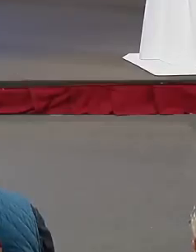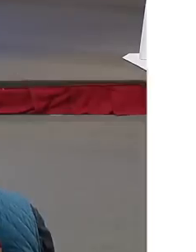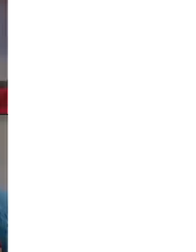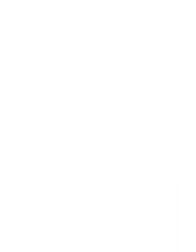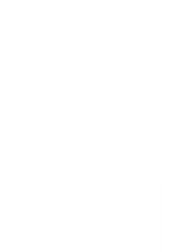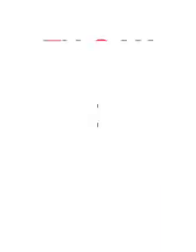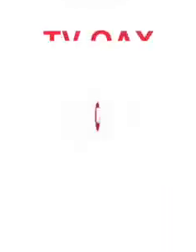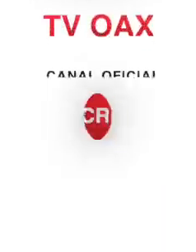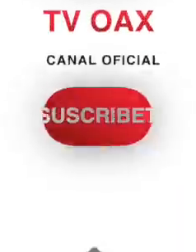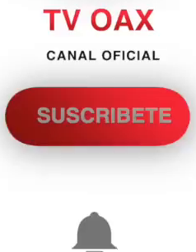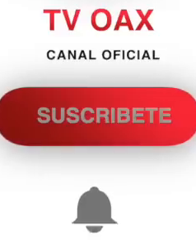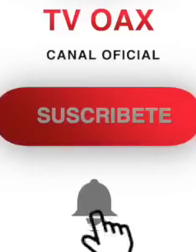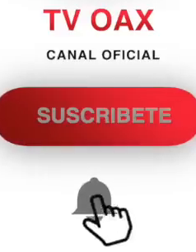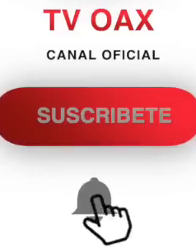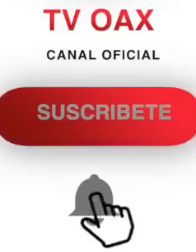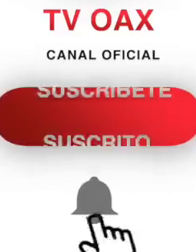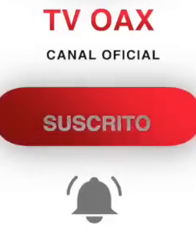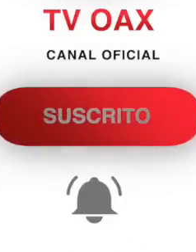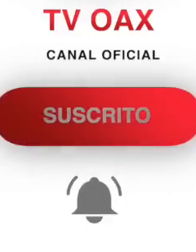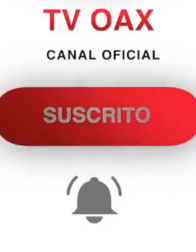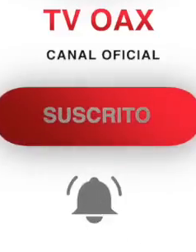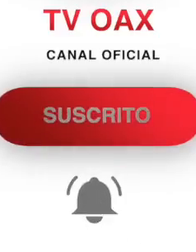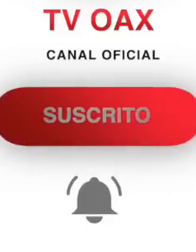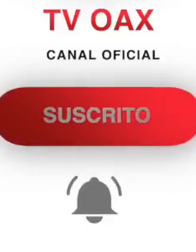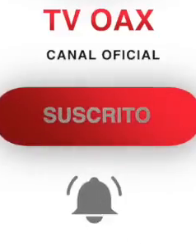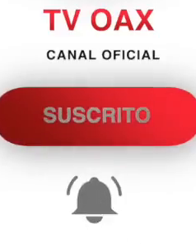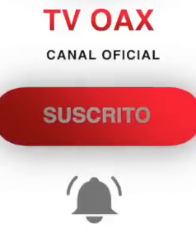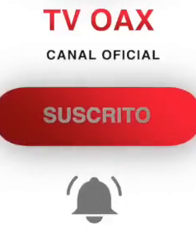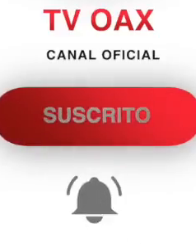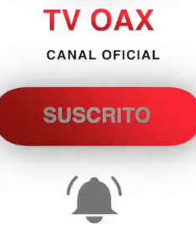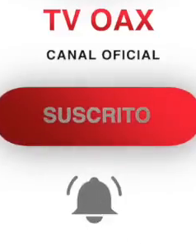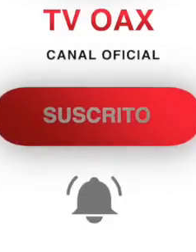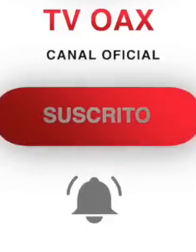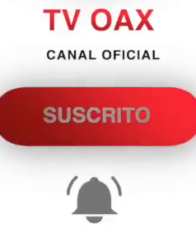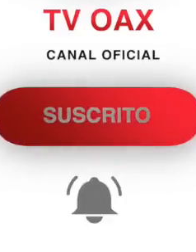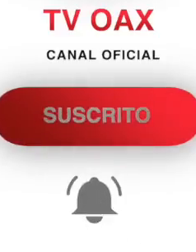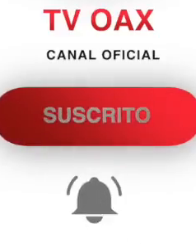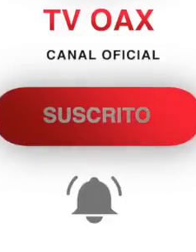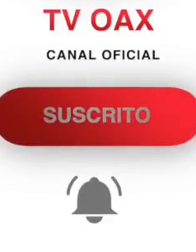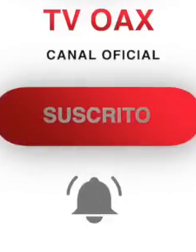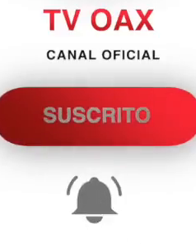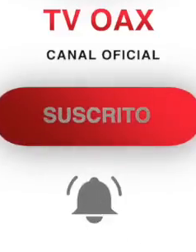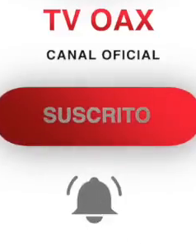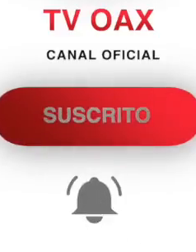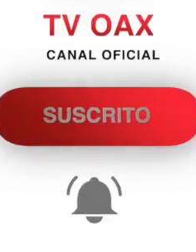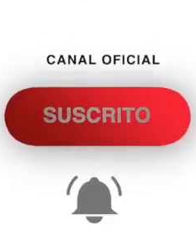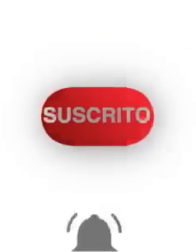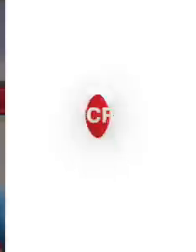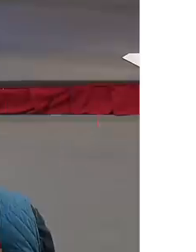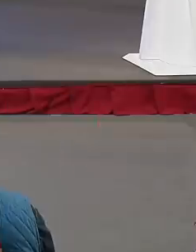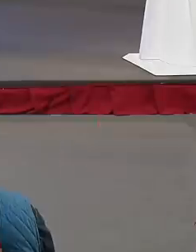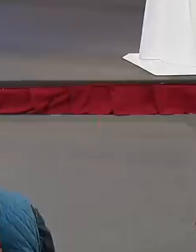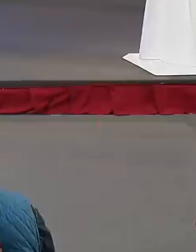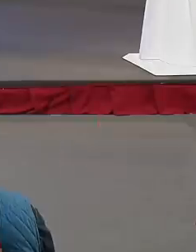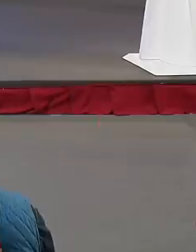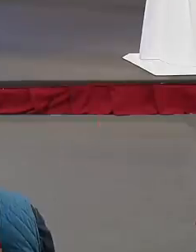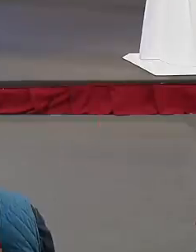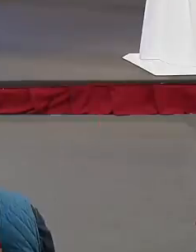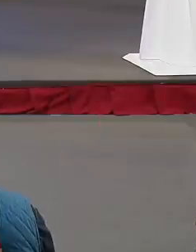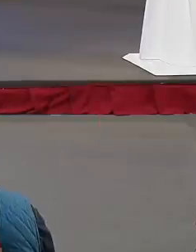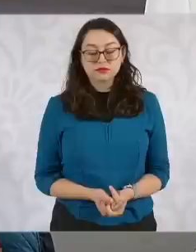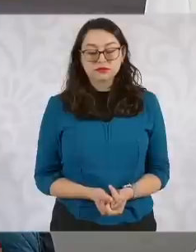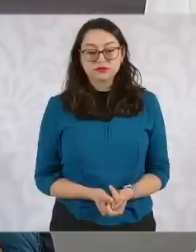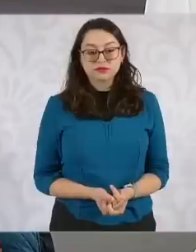adelante esto lo puso aquí el presidente López